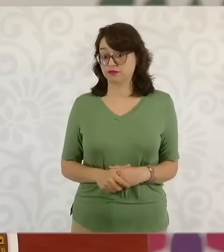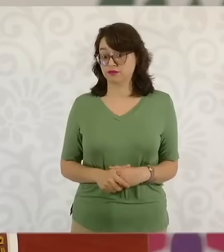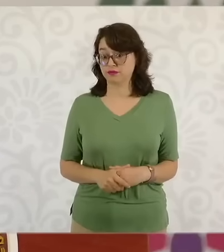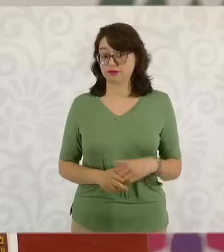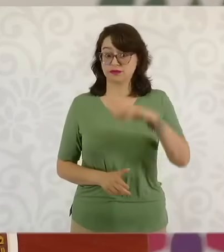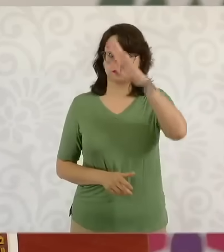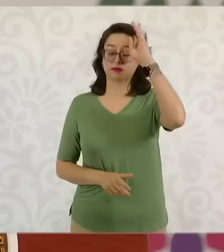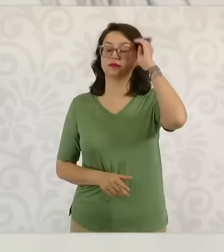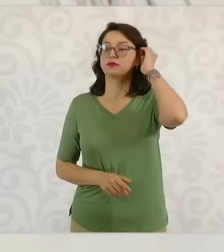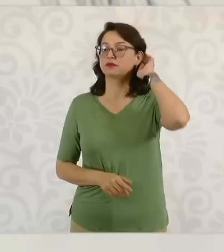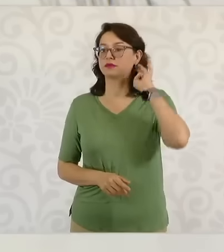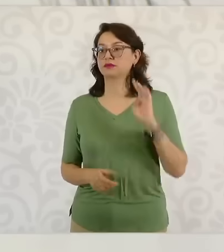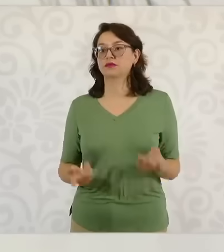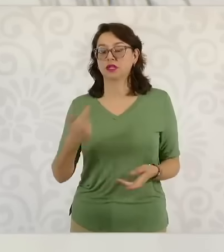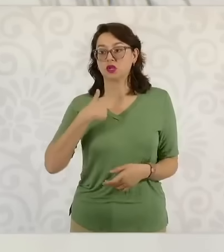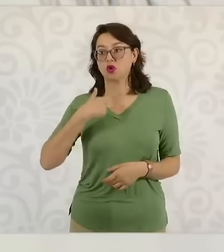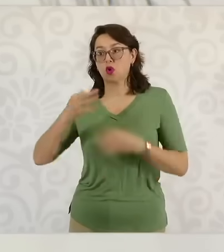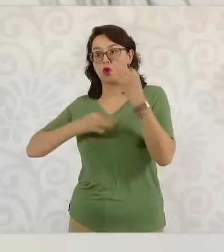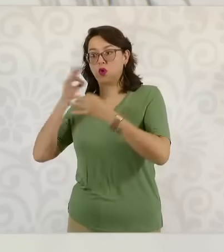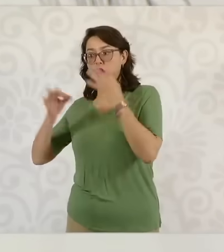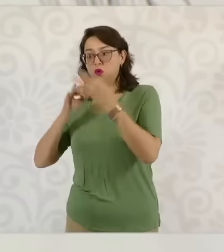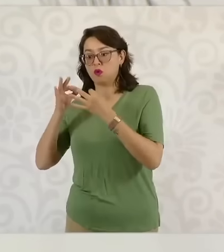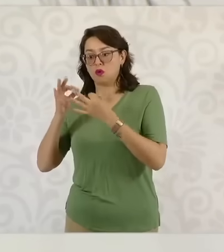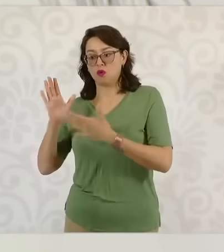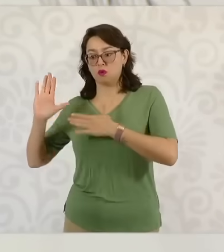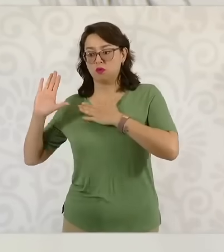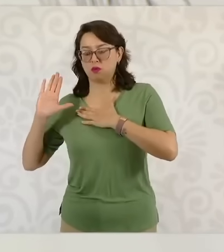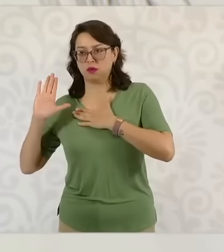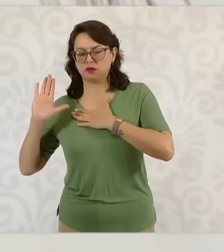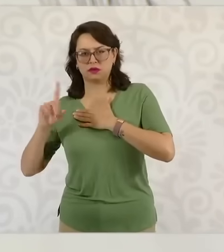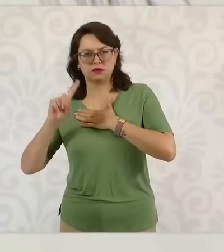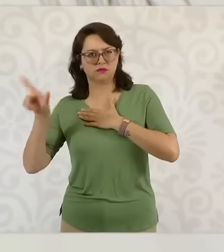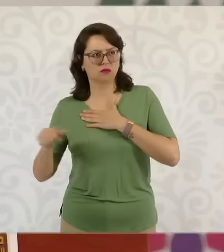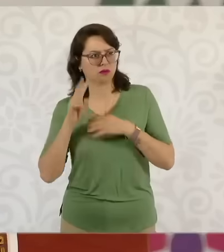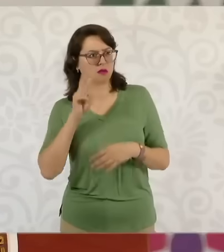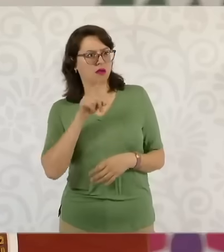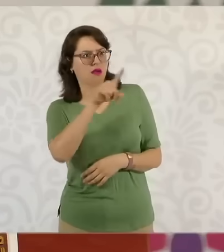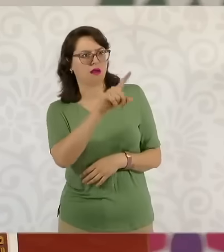a lo que existe ahora que es la recuperación de las pensiones de las maestras y los maestros de